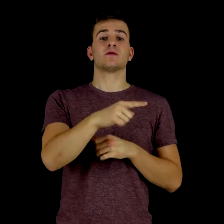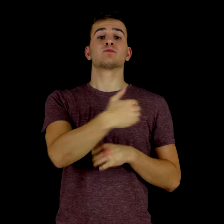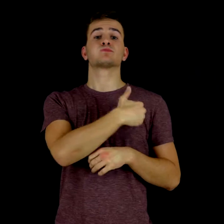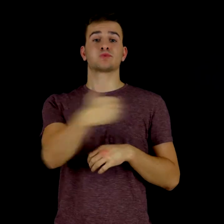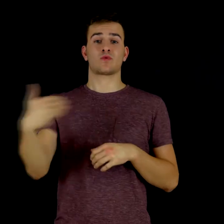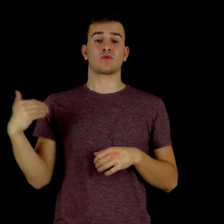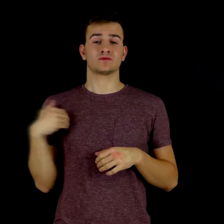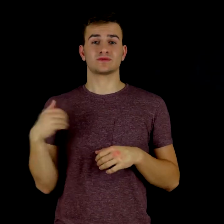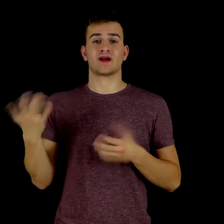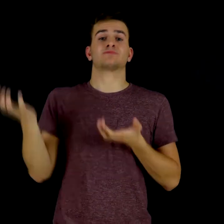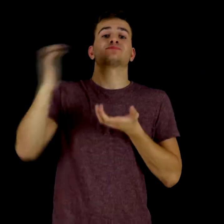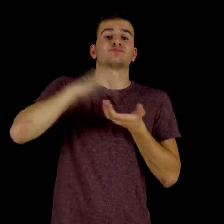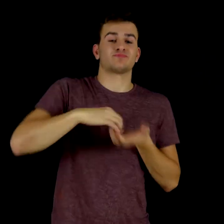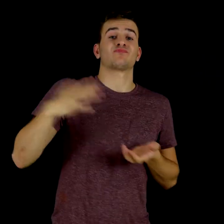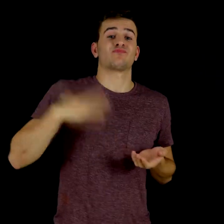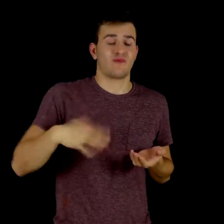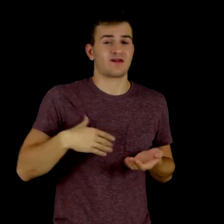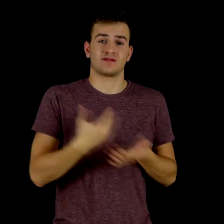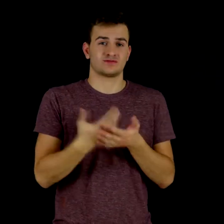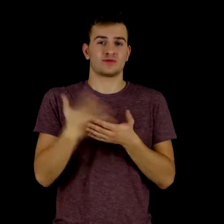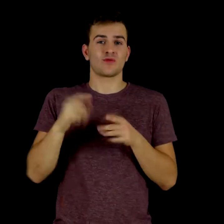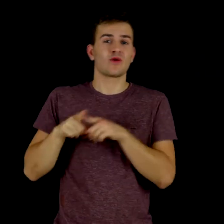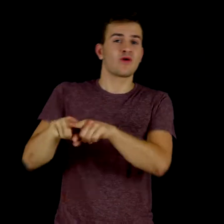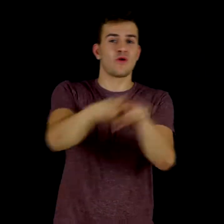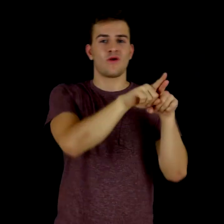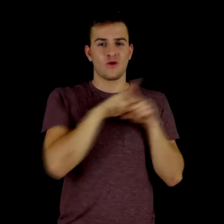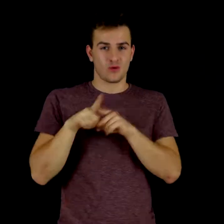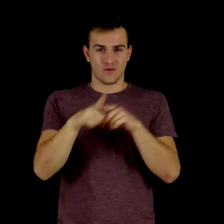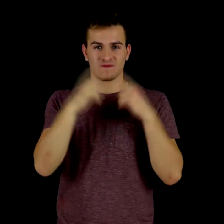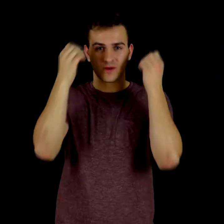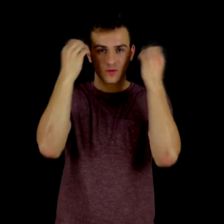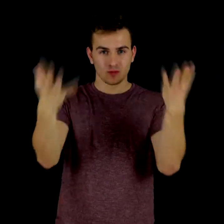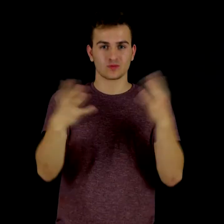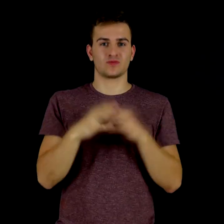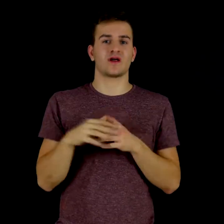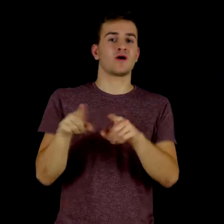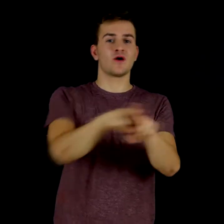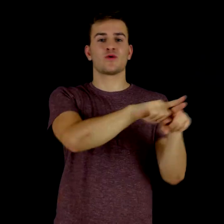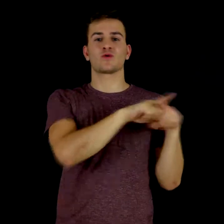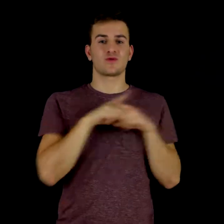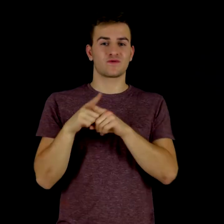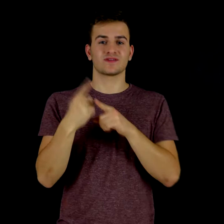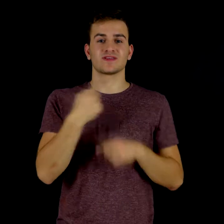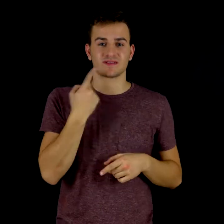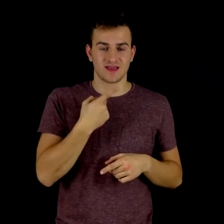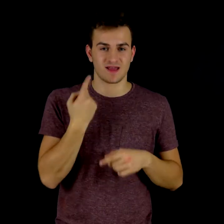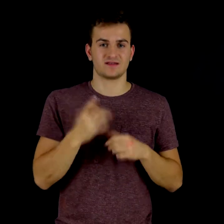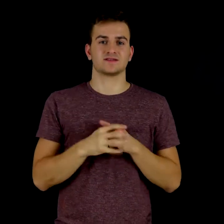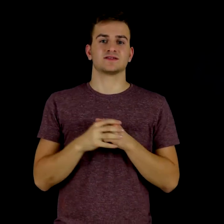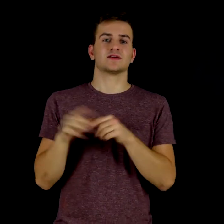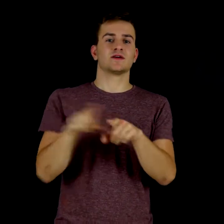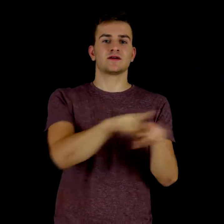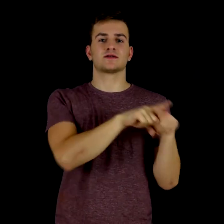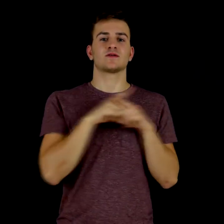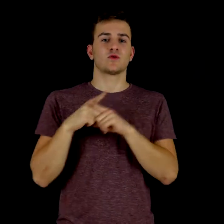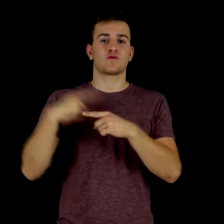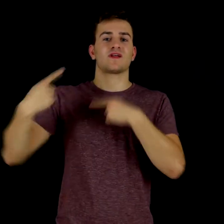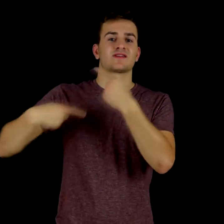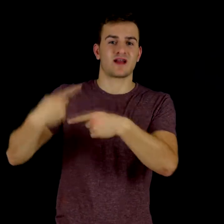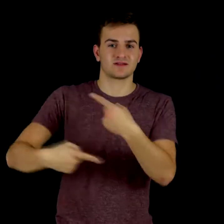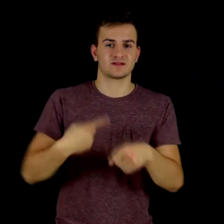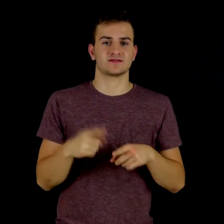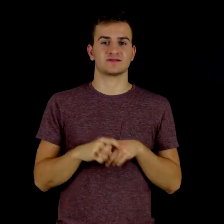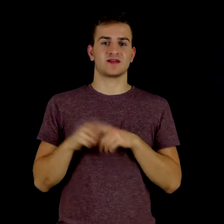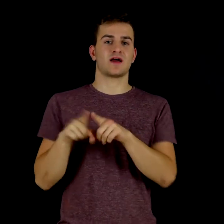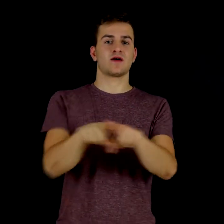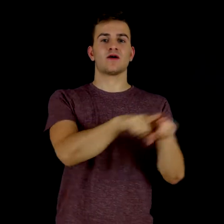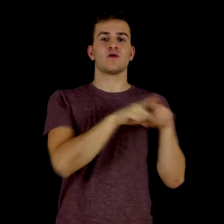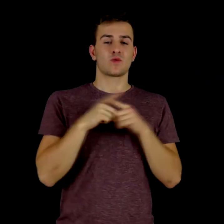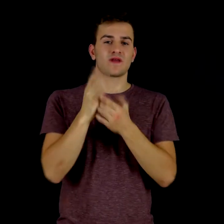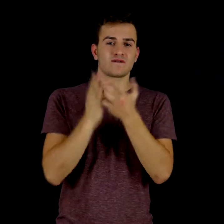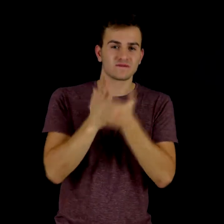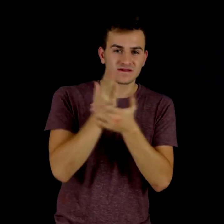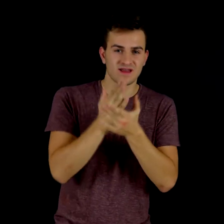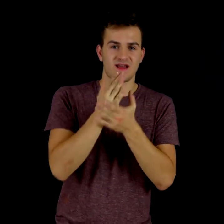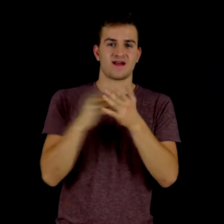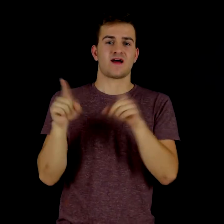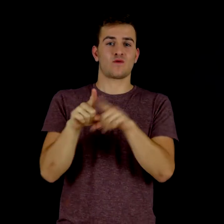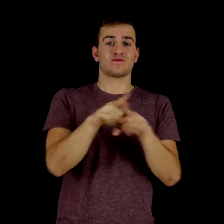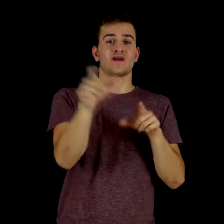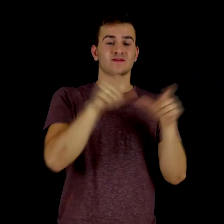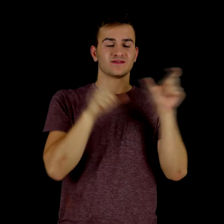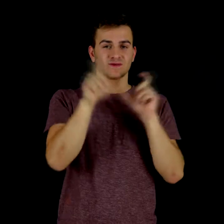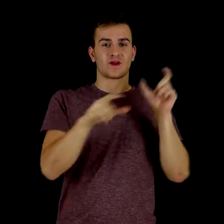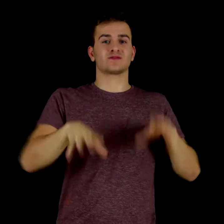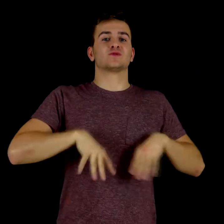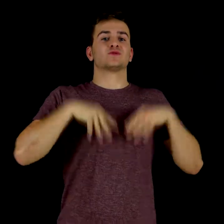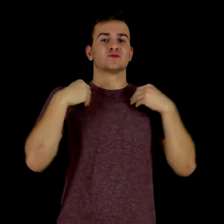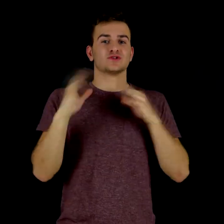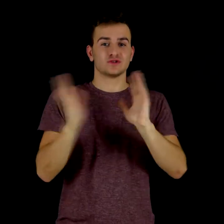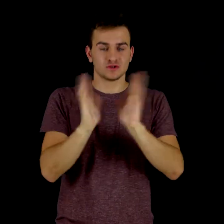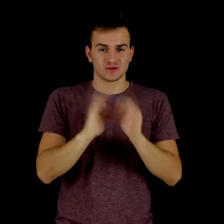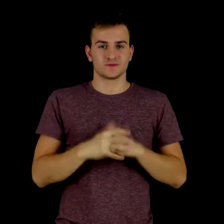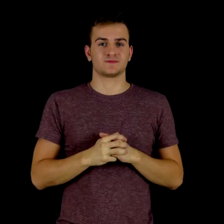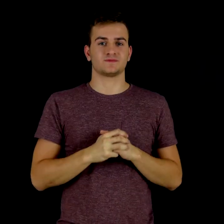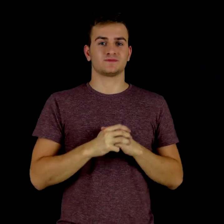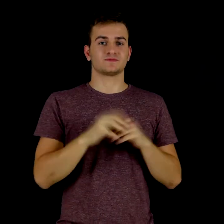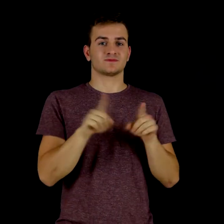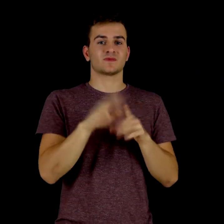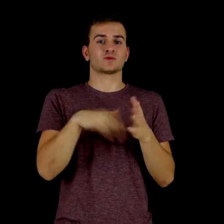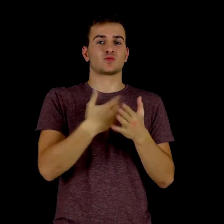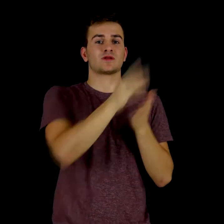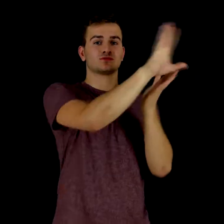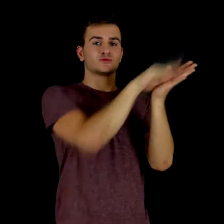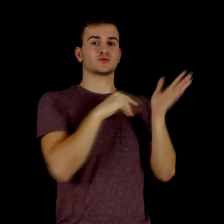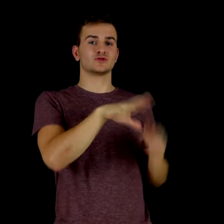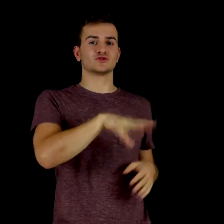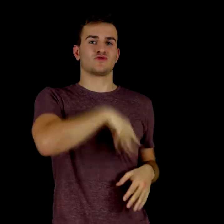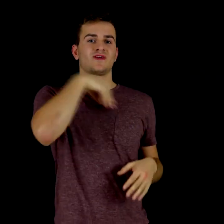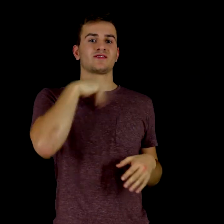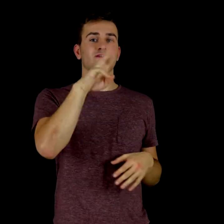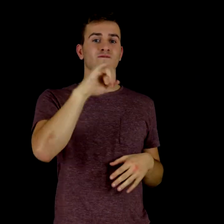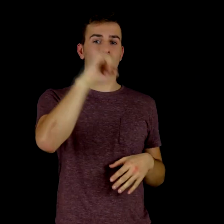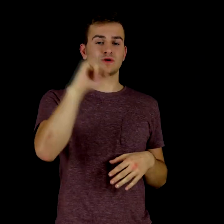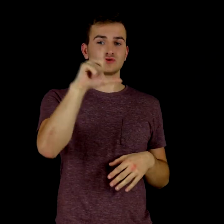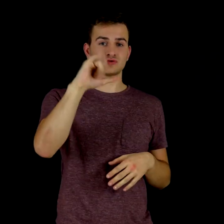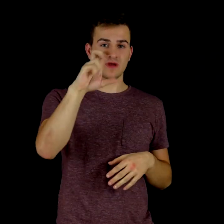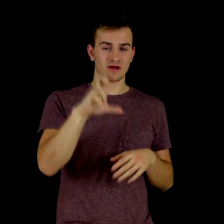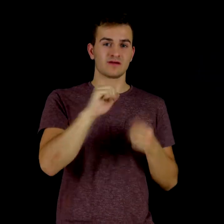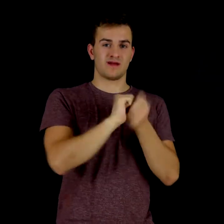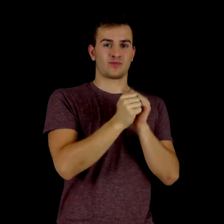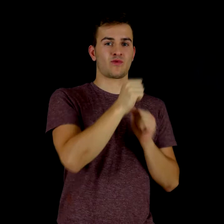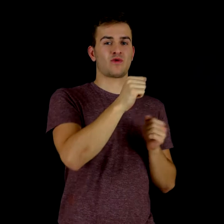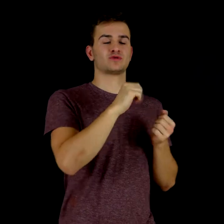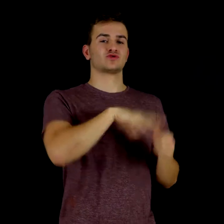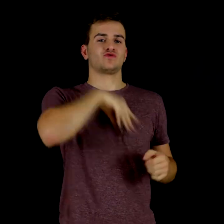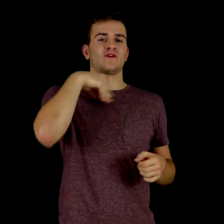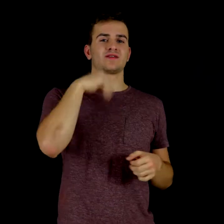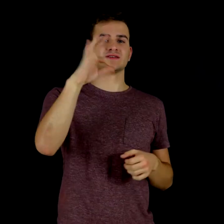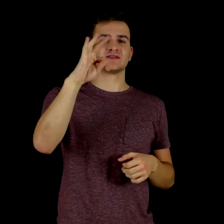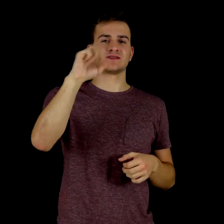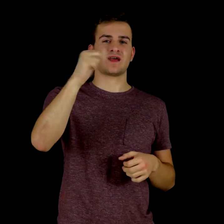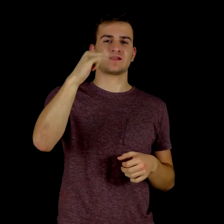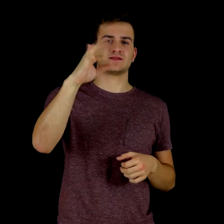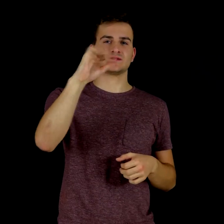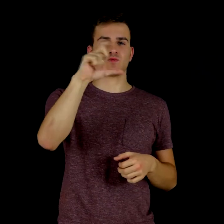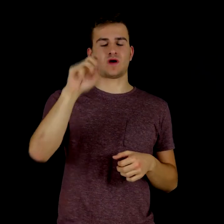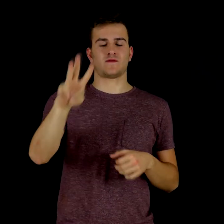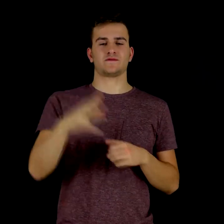Na korzyść zjednoczenia wpływało: wspólny język, kultura i tradycja oraz kult wspólnych świętych, czyli św. Wojciecha i św. Stanisława.